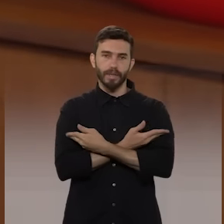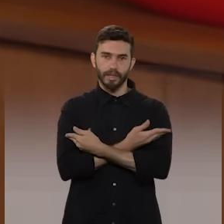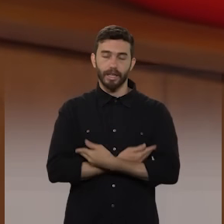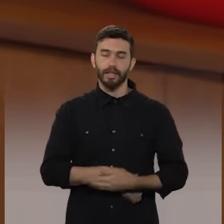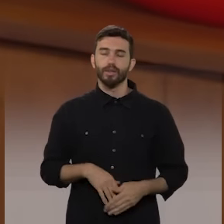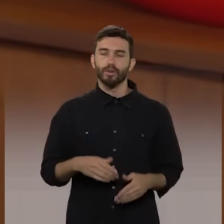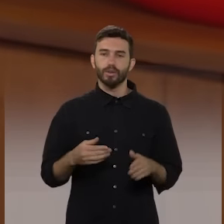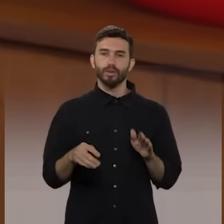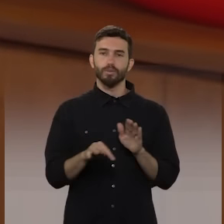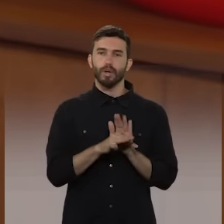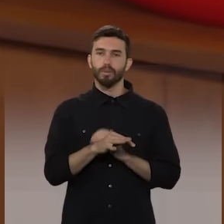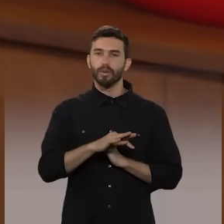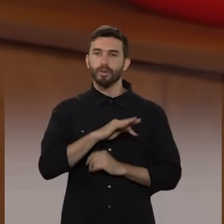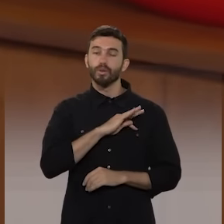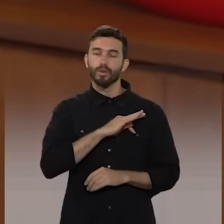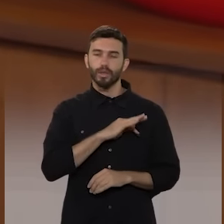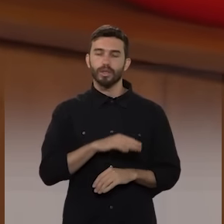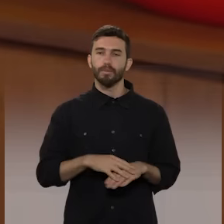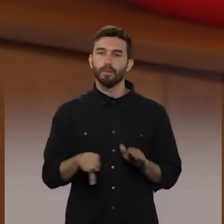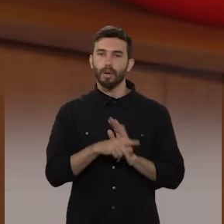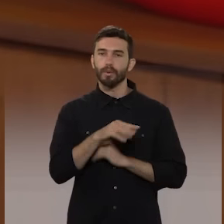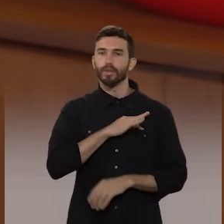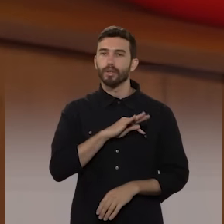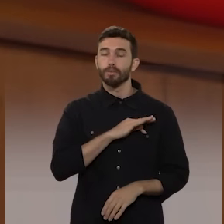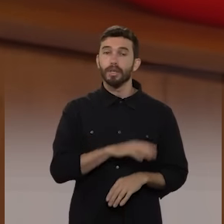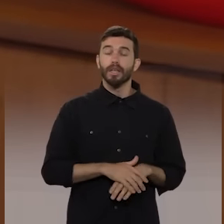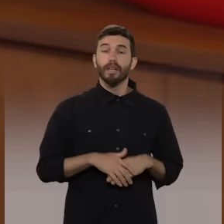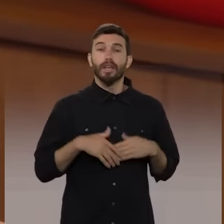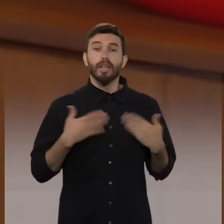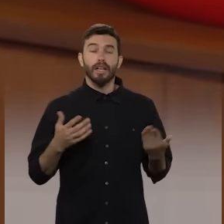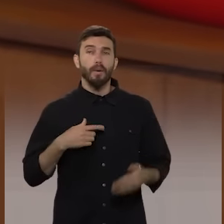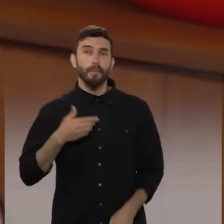Uns anos atrás, nós não fazíamos esse tipo de publicidade e nós estávamos no Pará e o